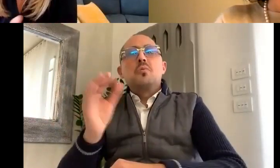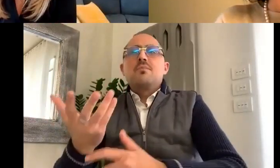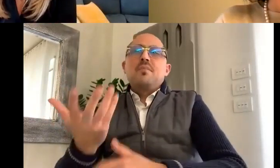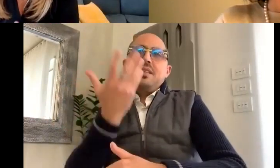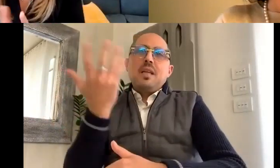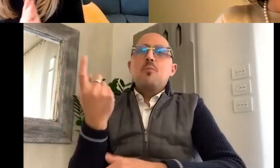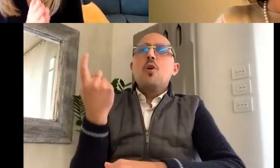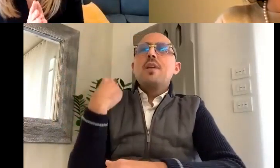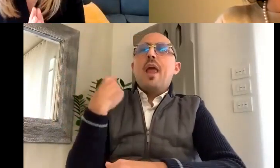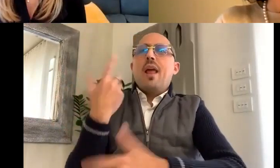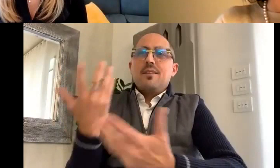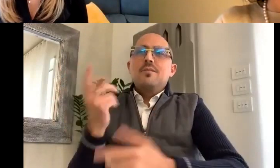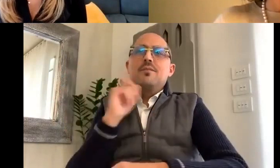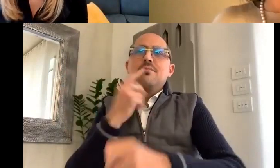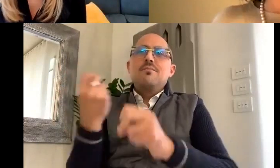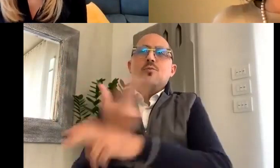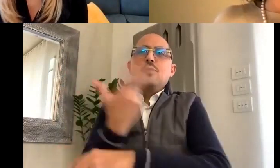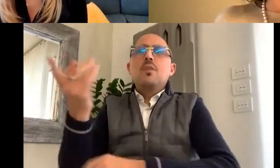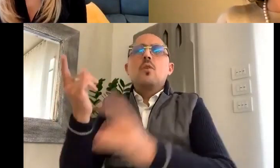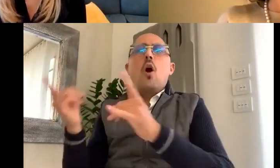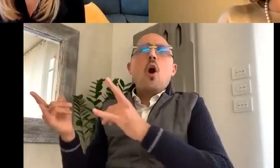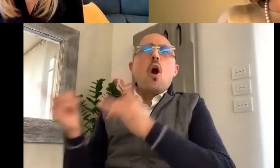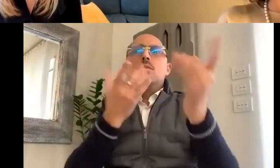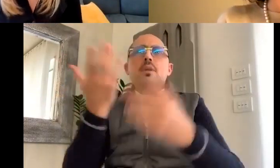invece hanno instituito solo questa email,